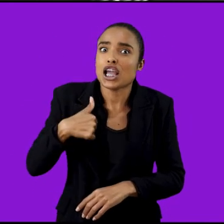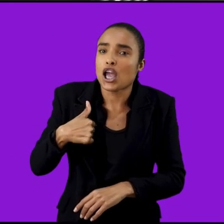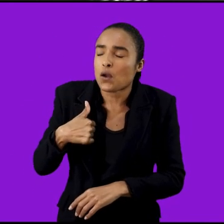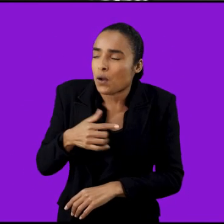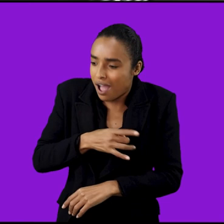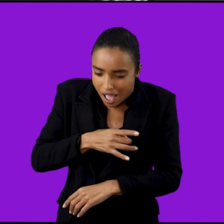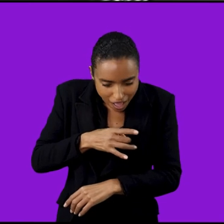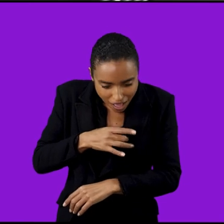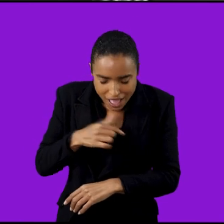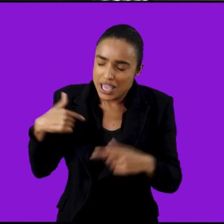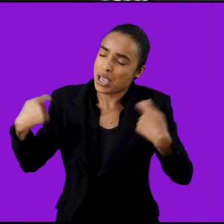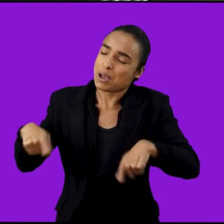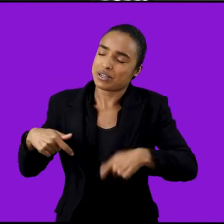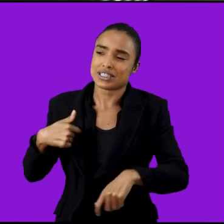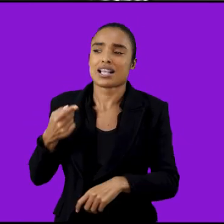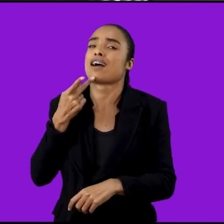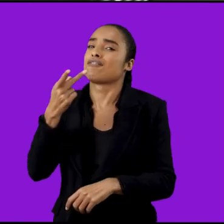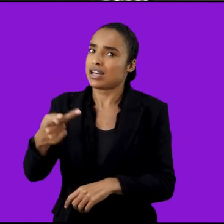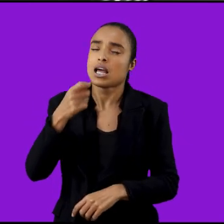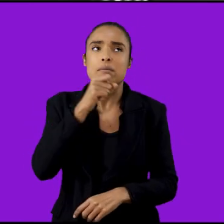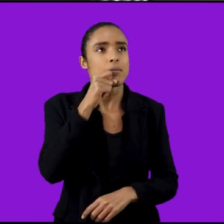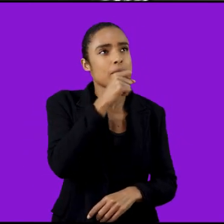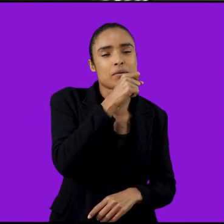palco Eu quase morri. É sério. Porque tinha sido